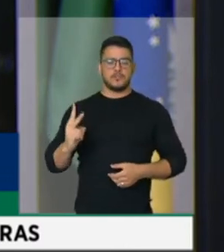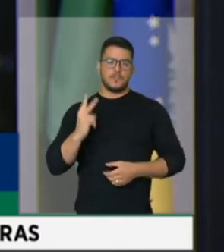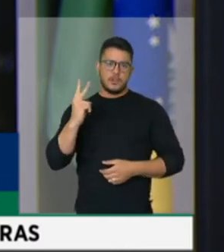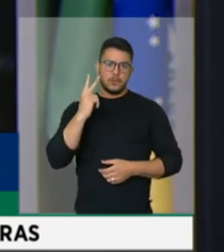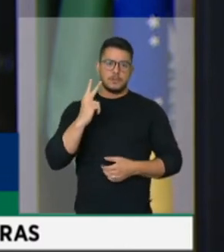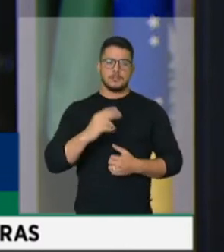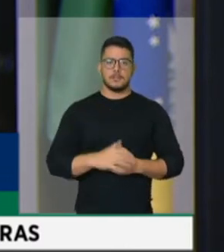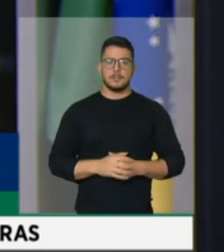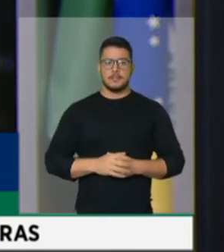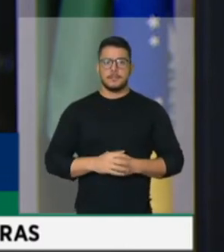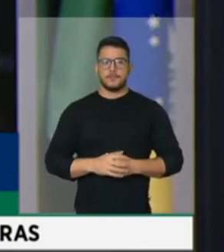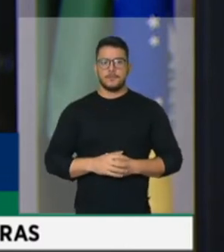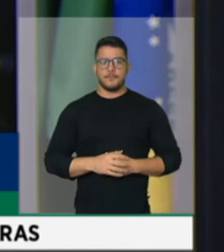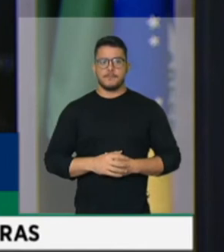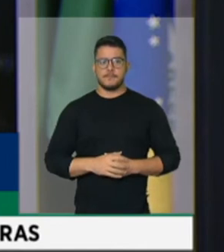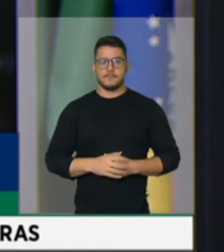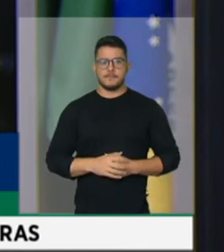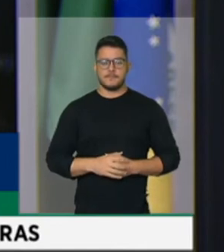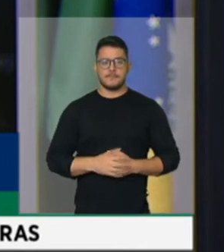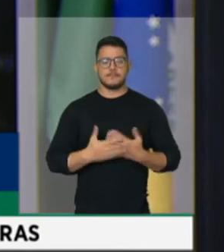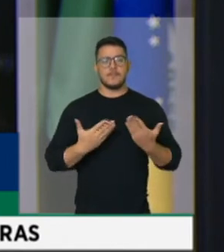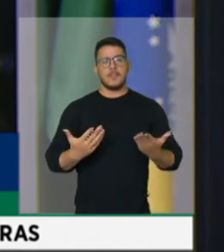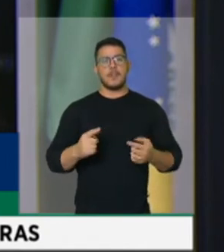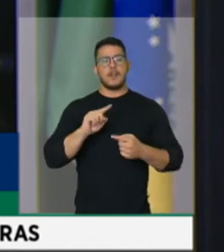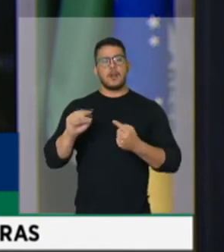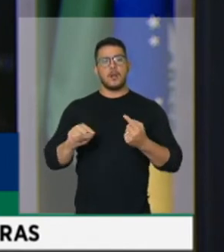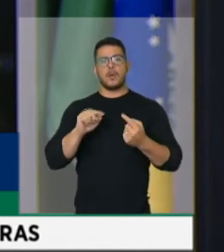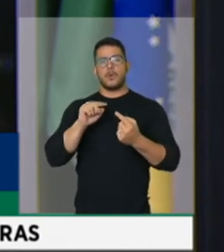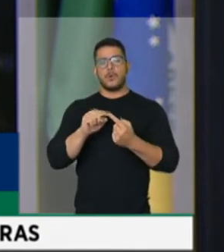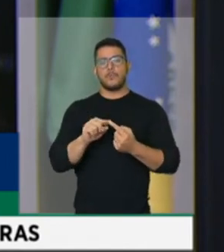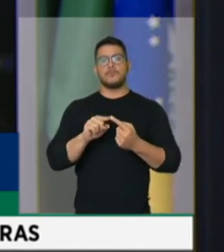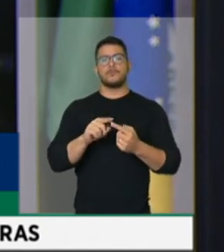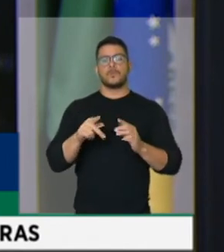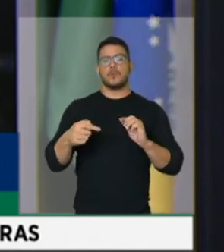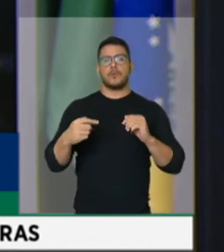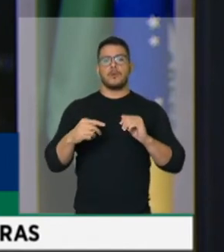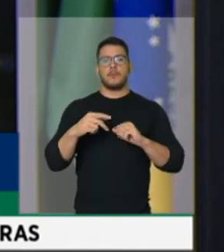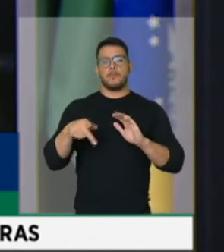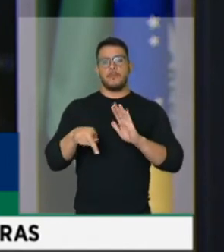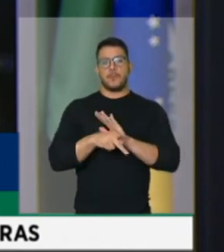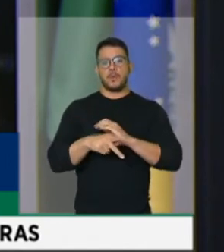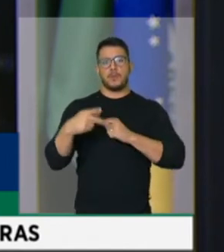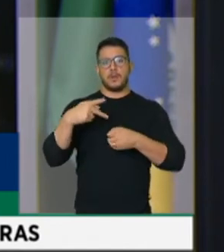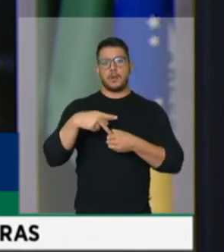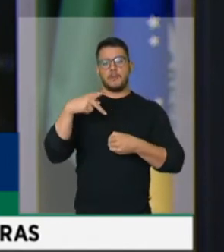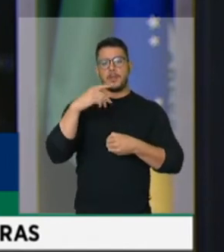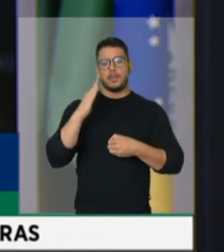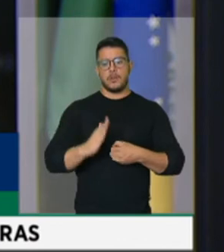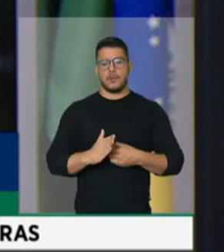UNIÃO ESTADOS E MUNICÍPIOS, SEJAM EXECUTADAS MEDIANTE ALIENAÇÃO DE PARTICIPAÇÃO SOS DIÁRIA MEDIANTE PREGO A EM BOLSA DE VALORES OU OFERTA PÚBLICA DE DISTRIBUIÇÃO DE